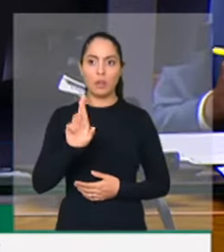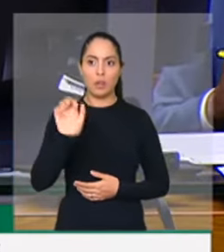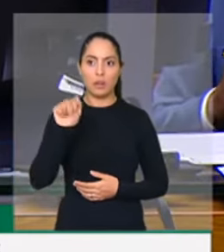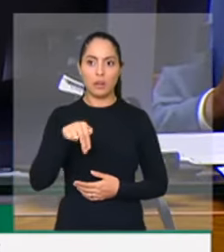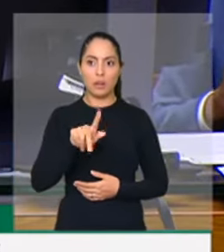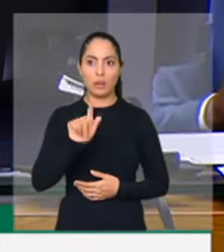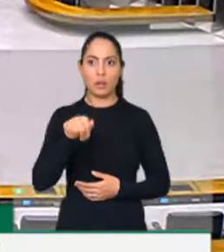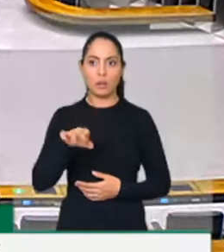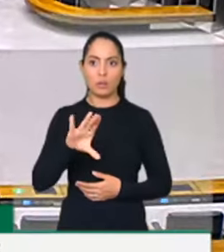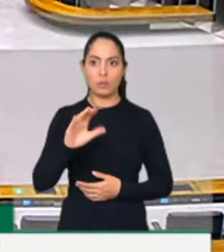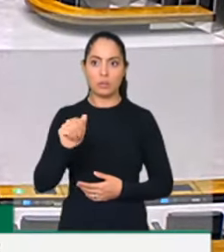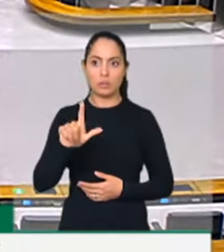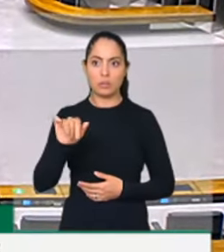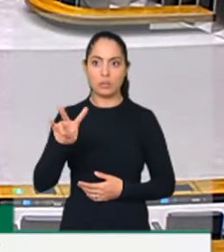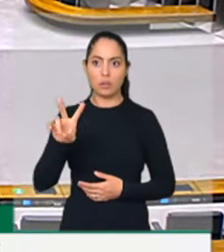AO DEPUTADO HIRAN GONÇALVES.